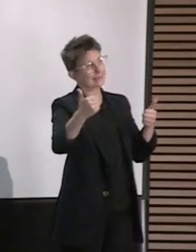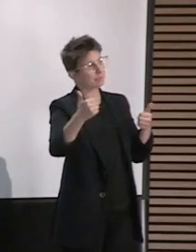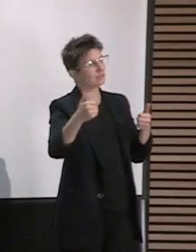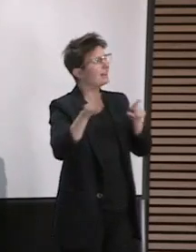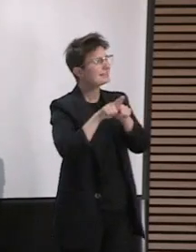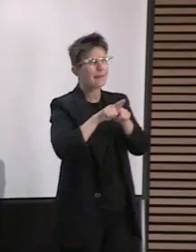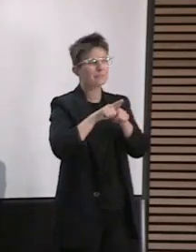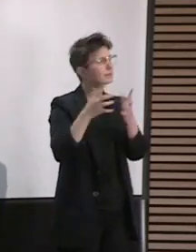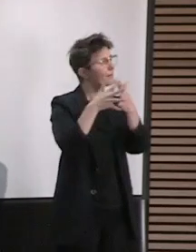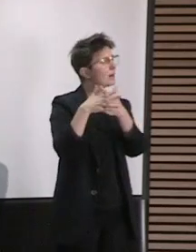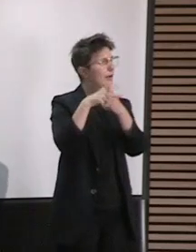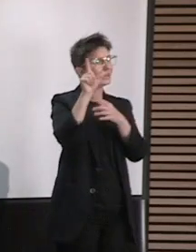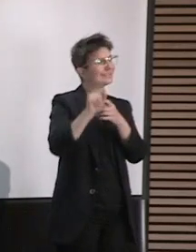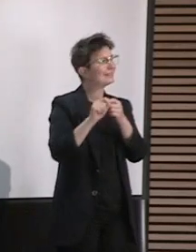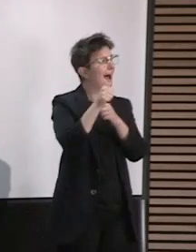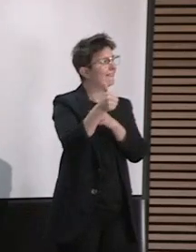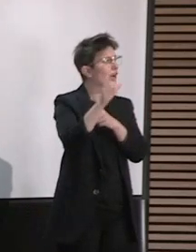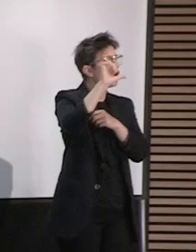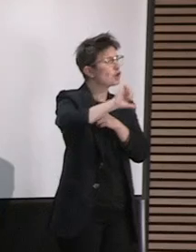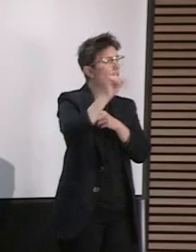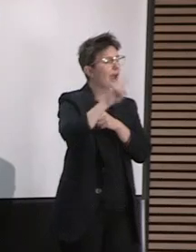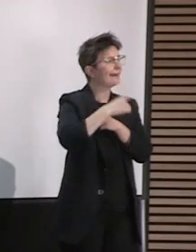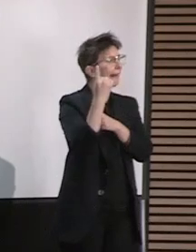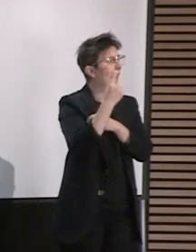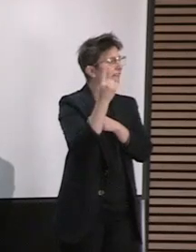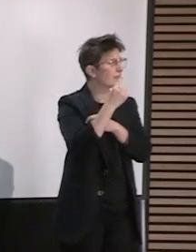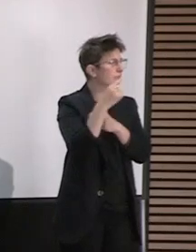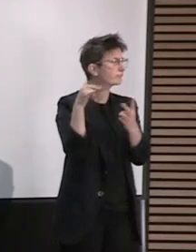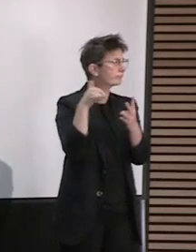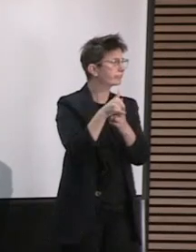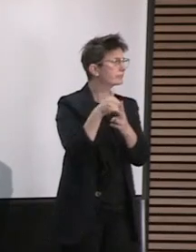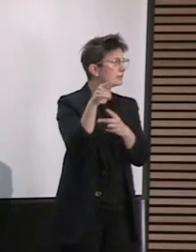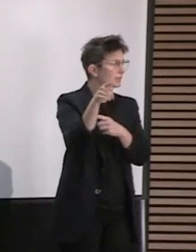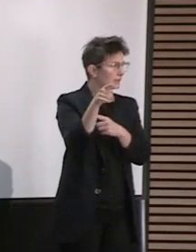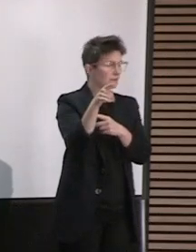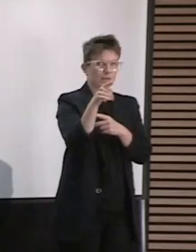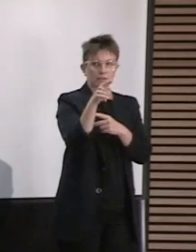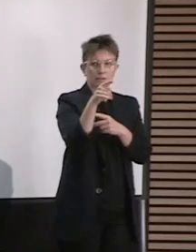ratou i waho o nga hiahia o ACC, penei. I mahia e etahi atu